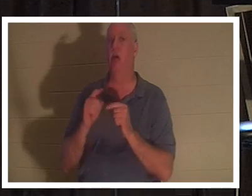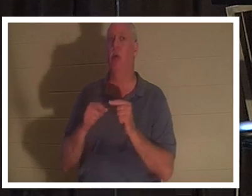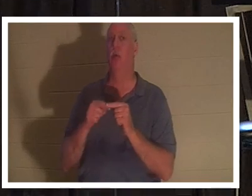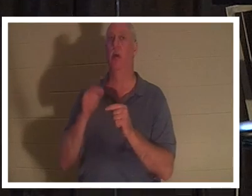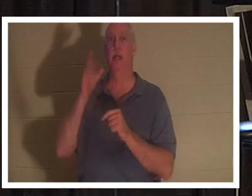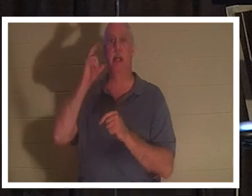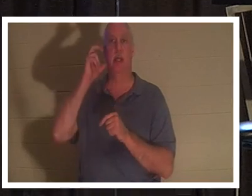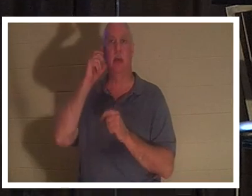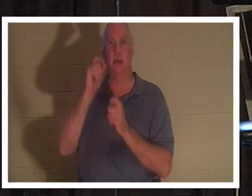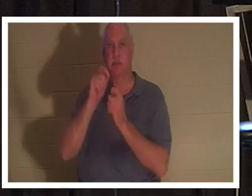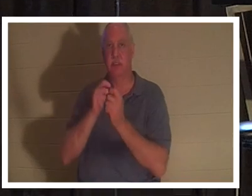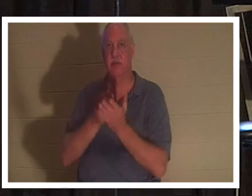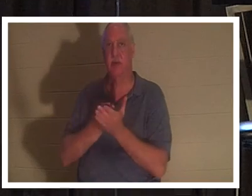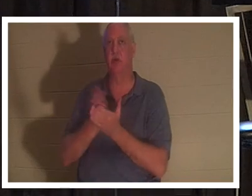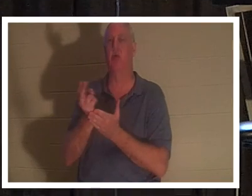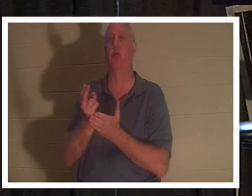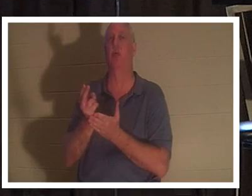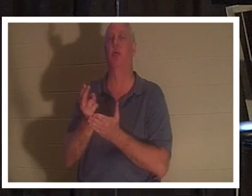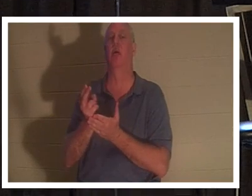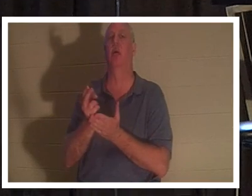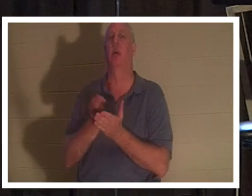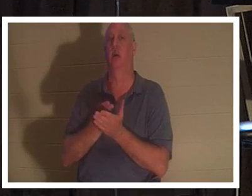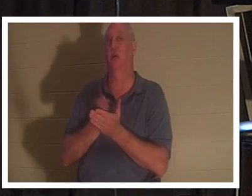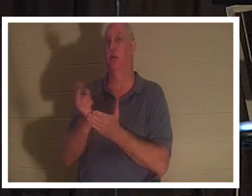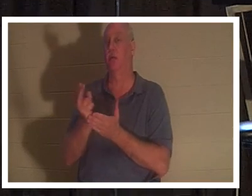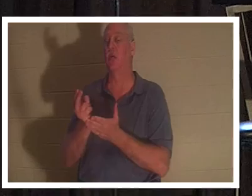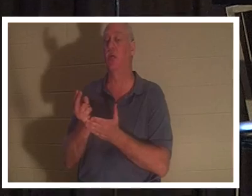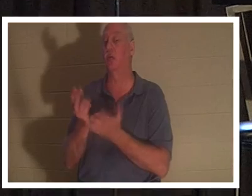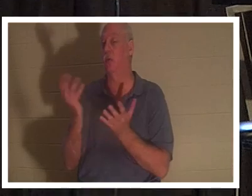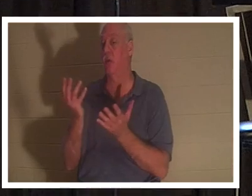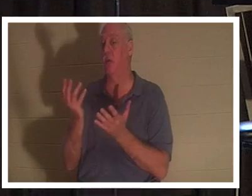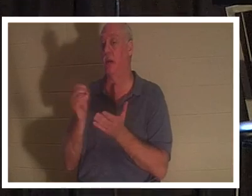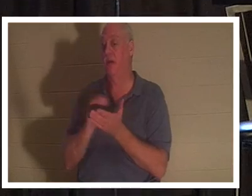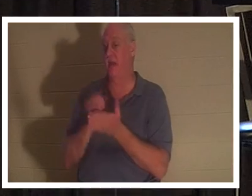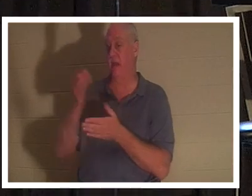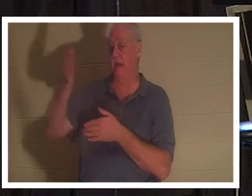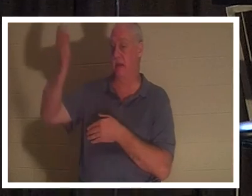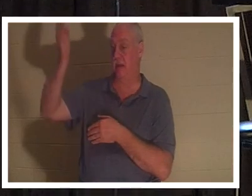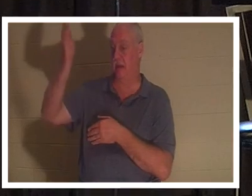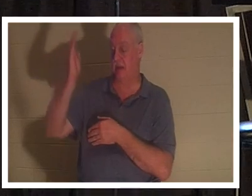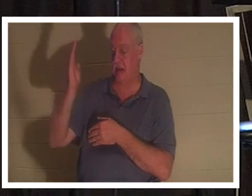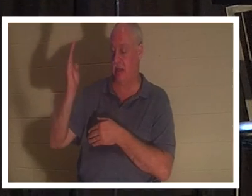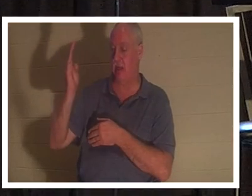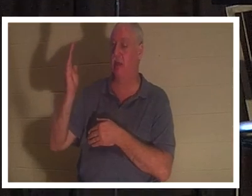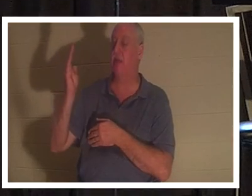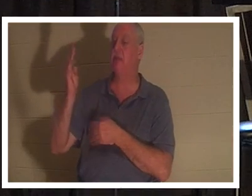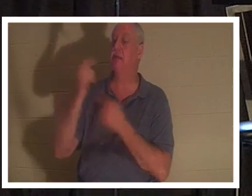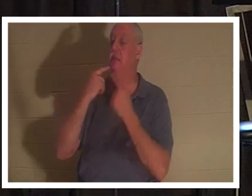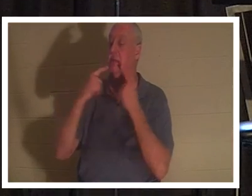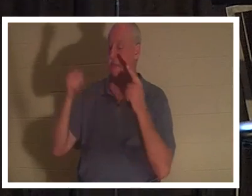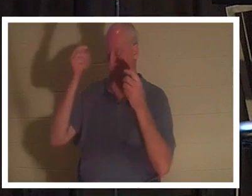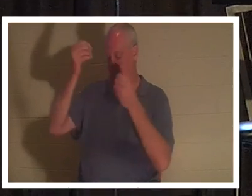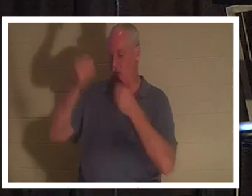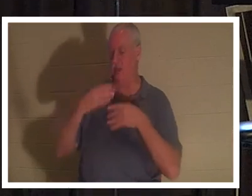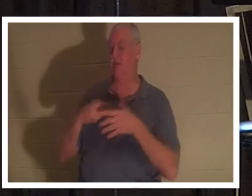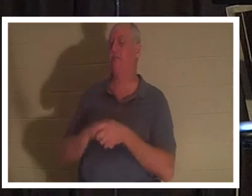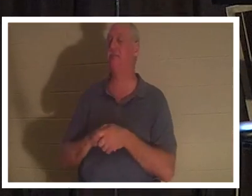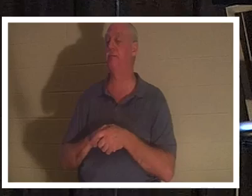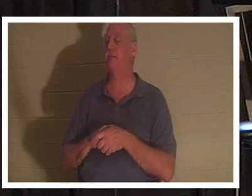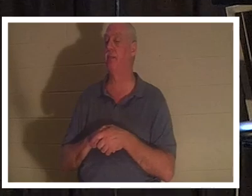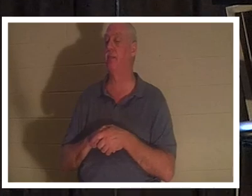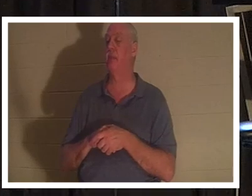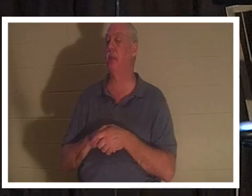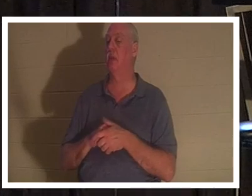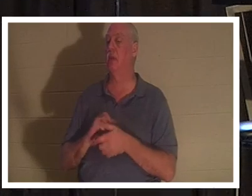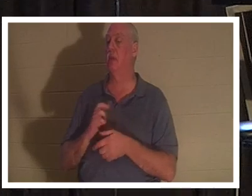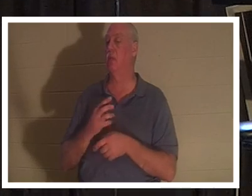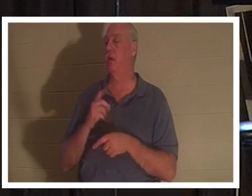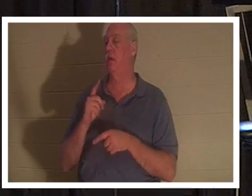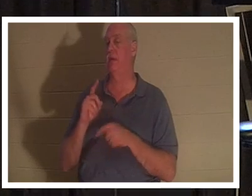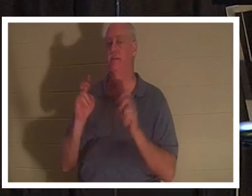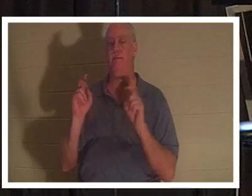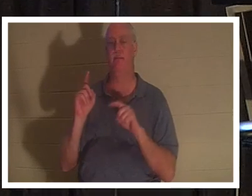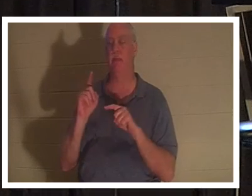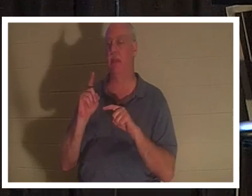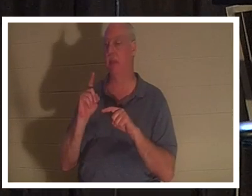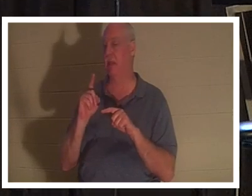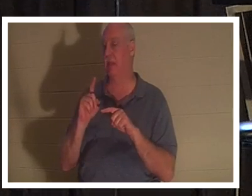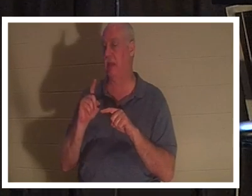सुन लेने पर व्यक्ति संत बन जाता है । सच्चाई यह है कि भगवान हमसे कहते हैं कि हम स्वर्ग जाने के लिए अच्छे कार्यों की सीढ़ी नहीं चढ़ सकते,